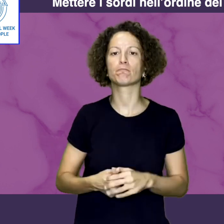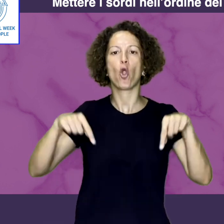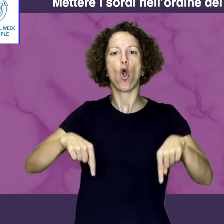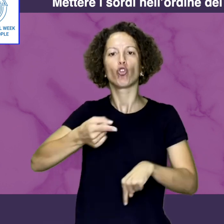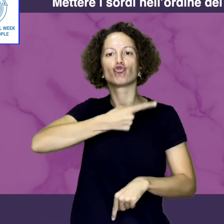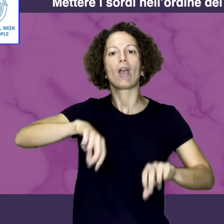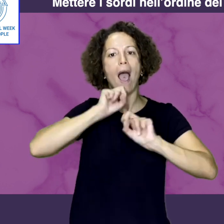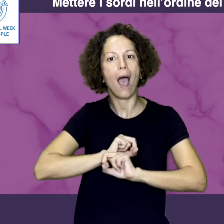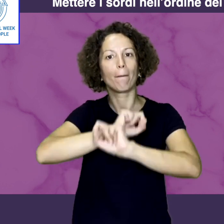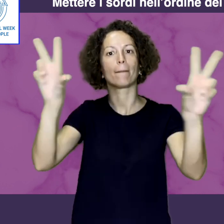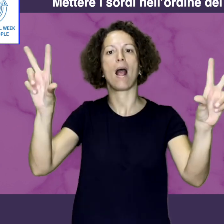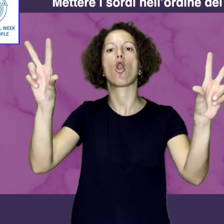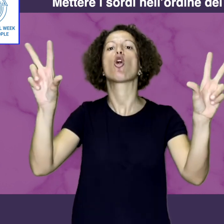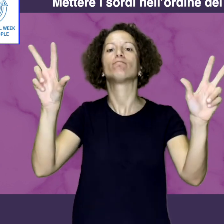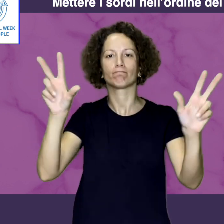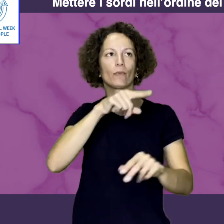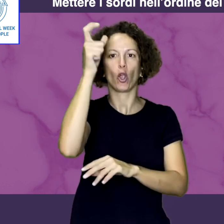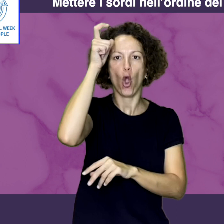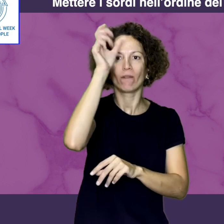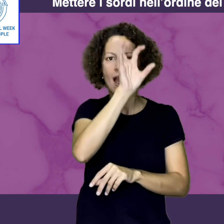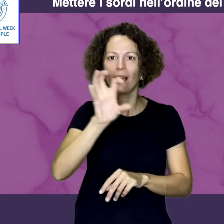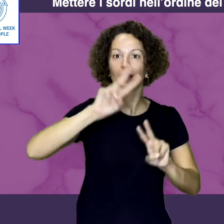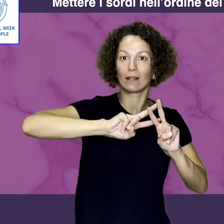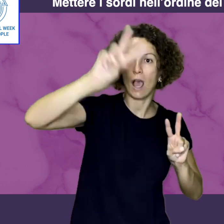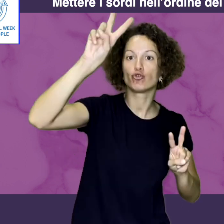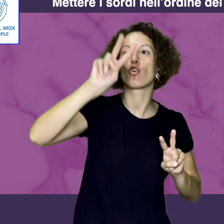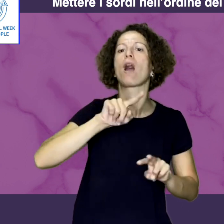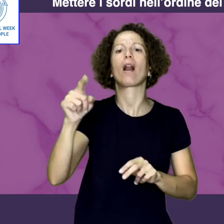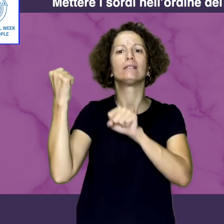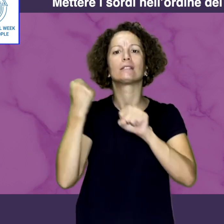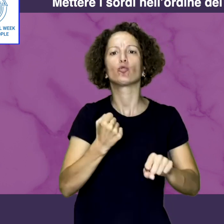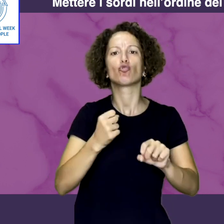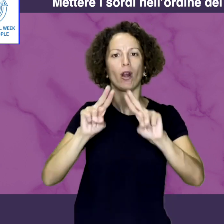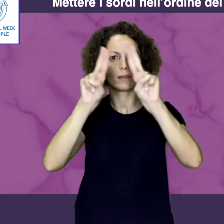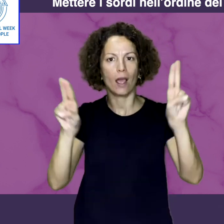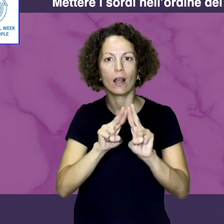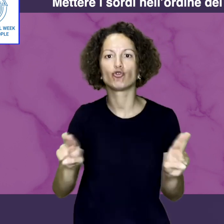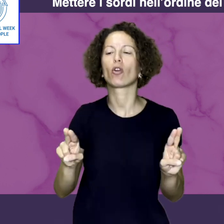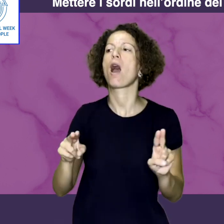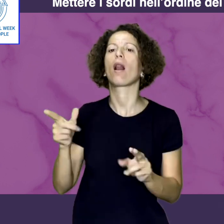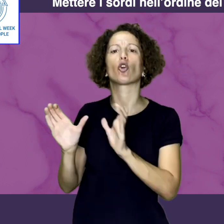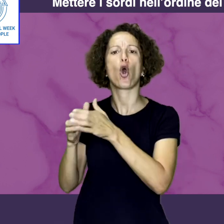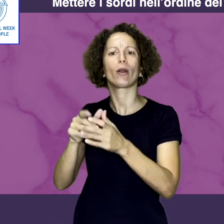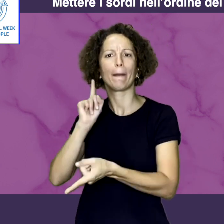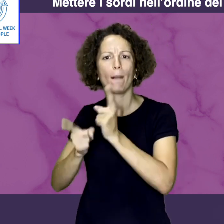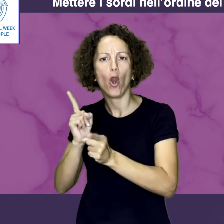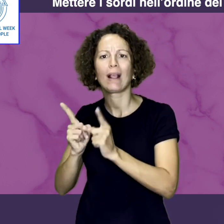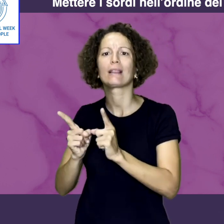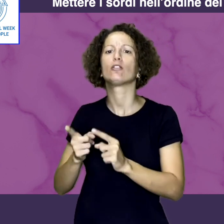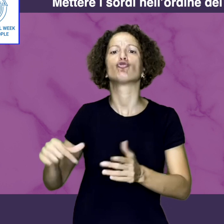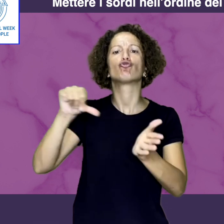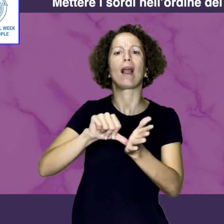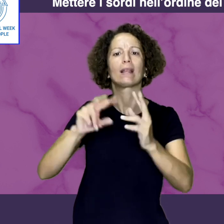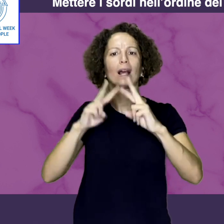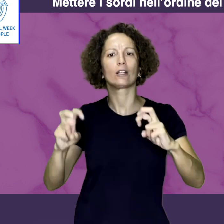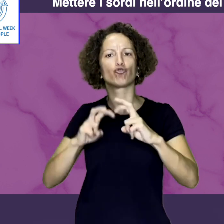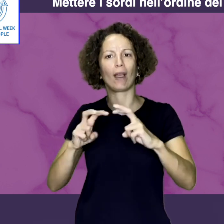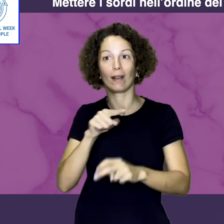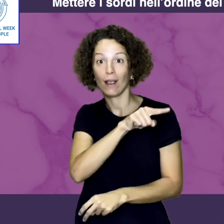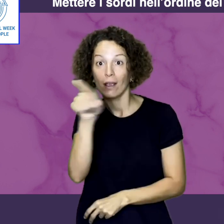Oggi facciamo appello ai governi nazionali, alle istituzioni internazionali, ai centri di ricerca e ai corpi politici